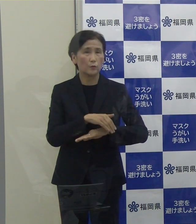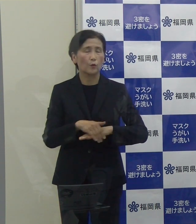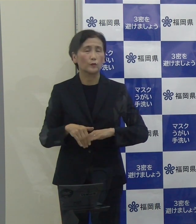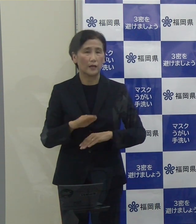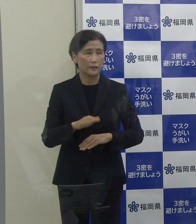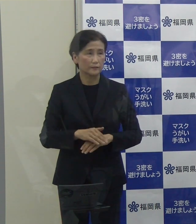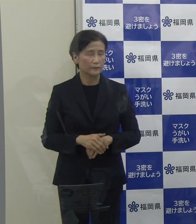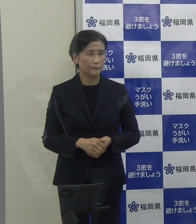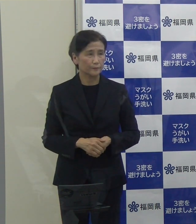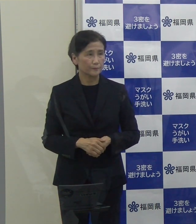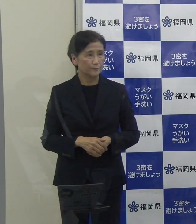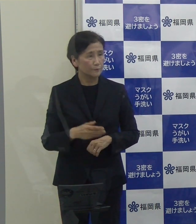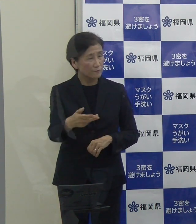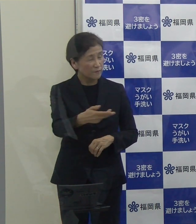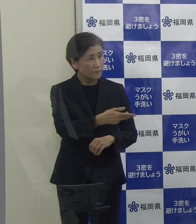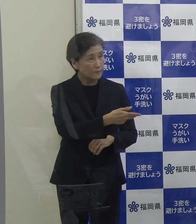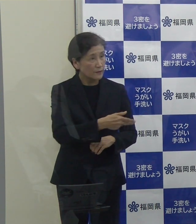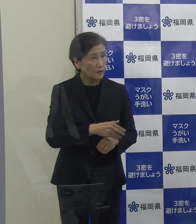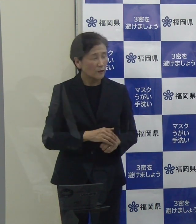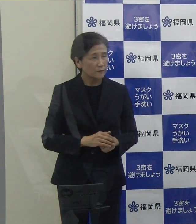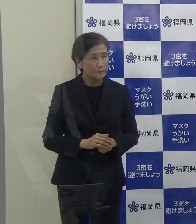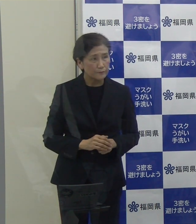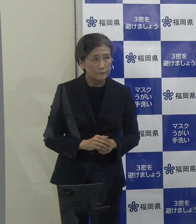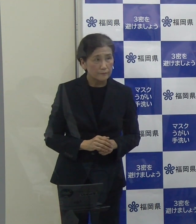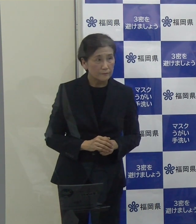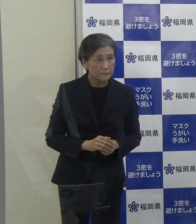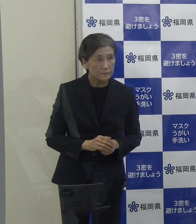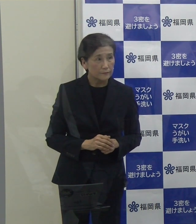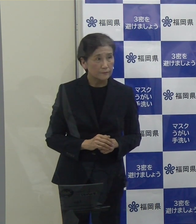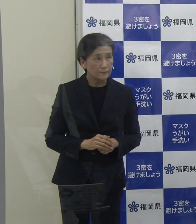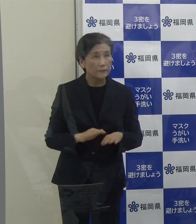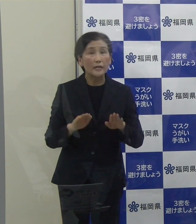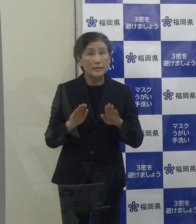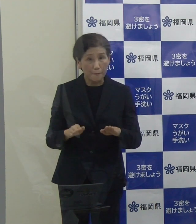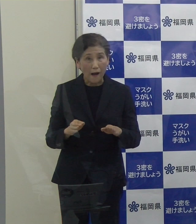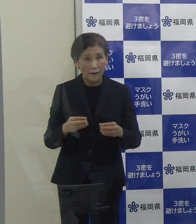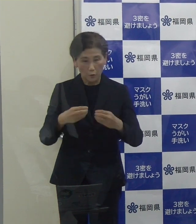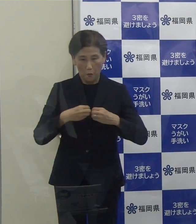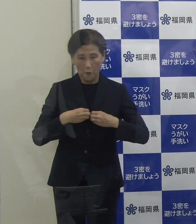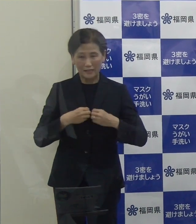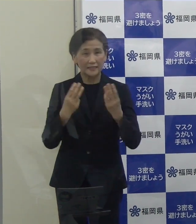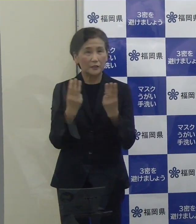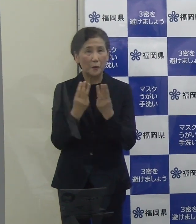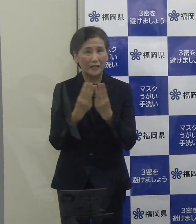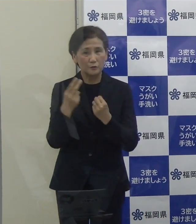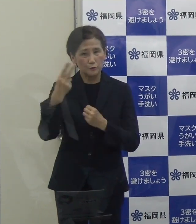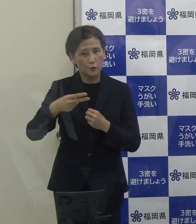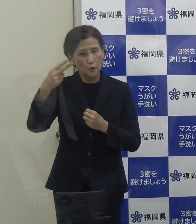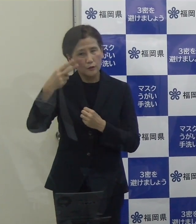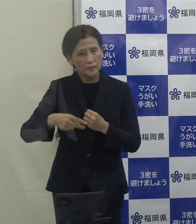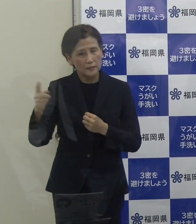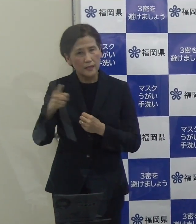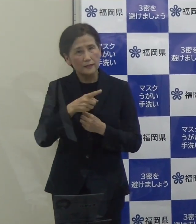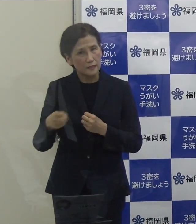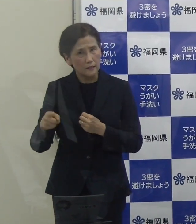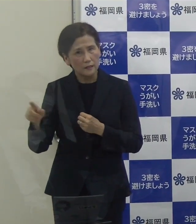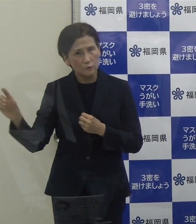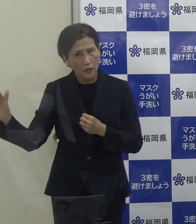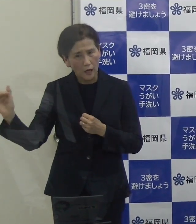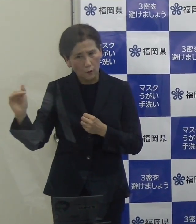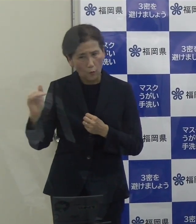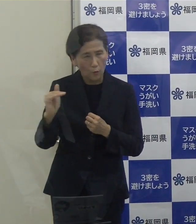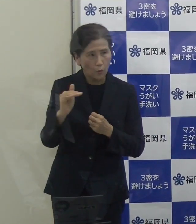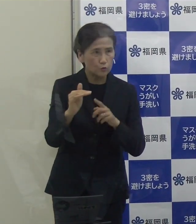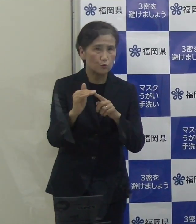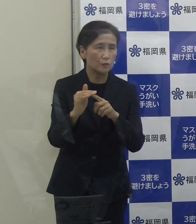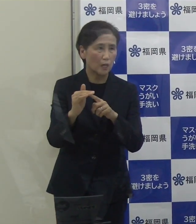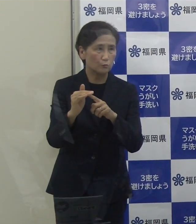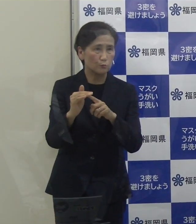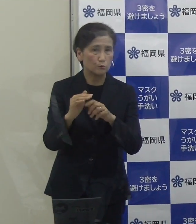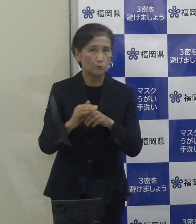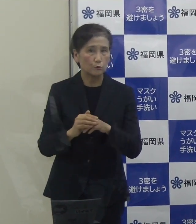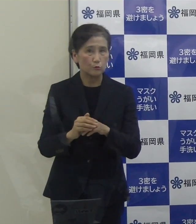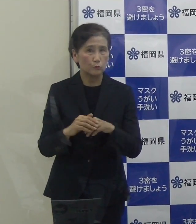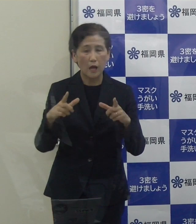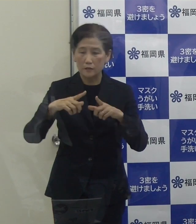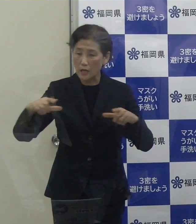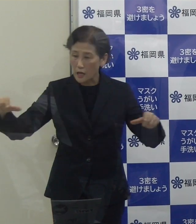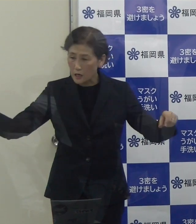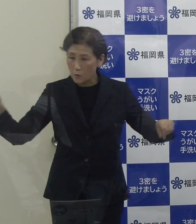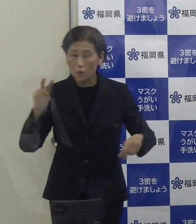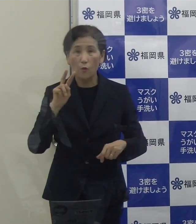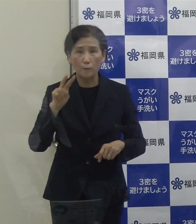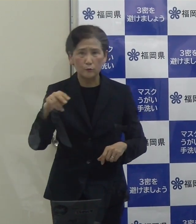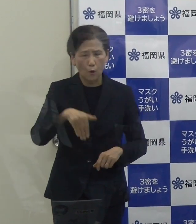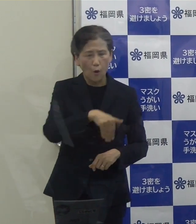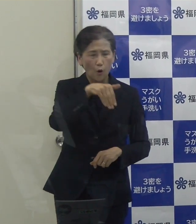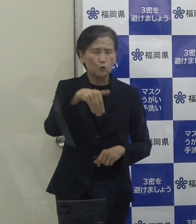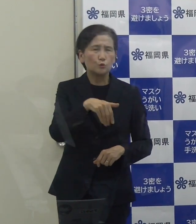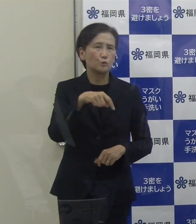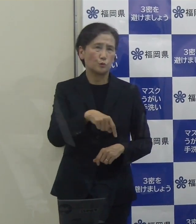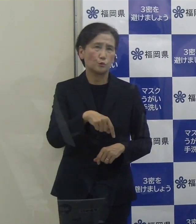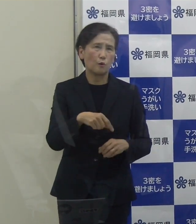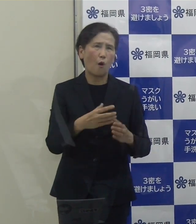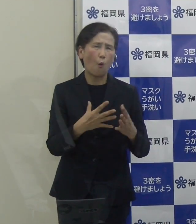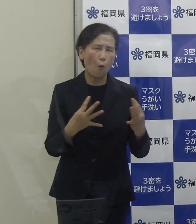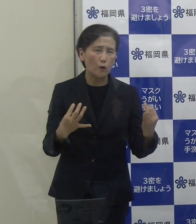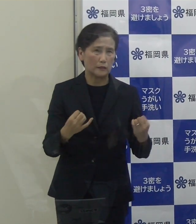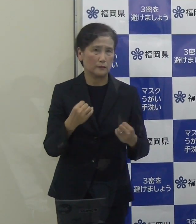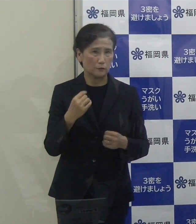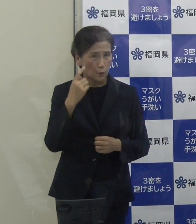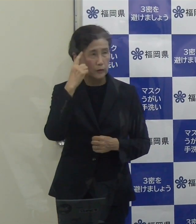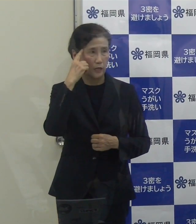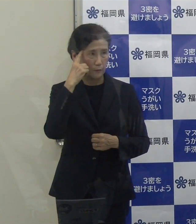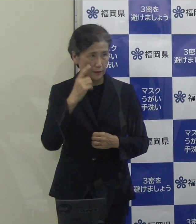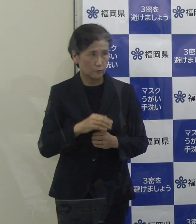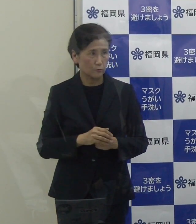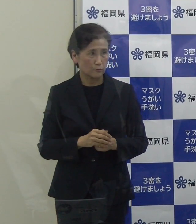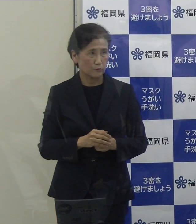（読売新聞）今のところ陽性者数が２，０００人前後で続いていて、全国的に見ると九州がかなり多いような状況ですが、現状の感染状況にあたり、